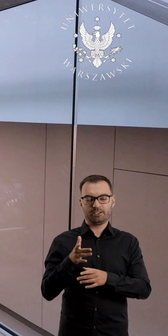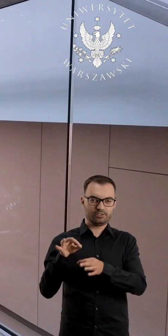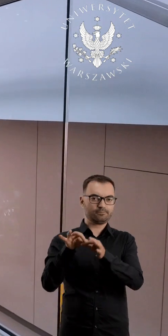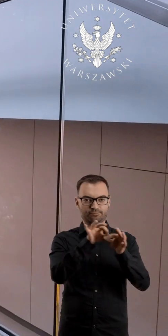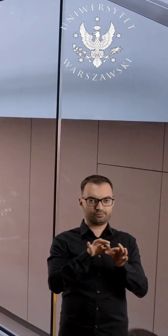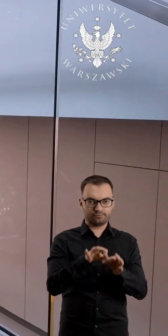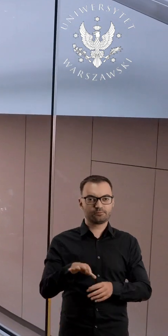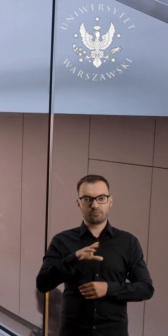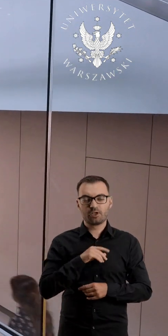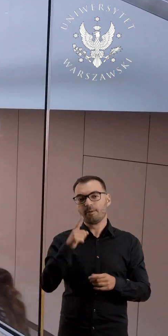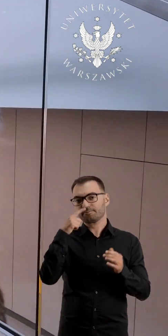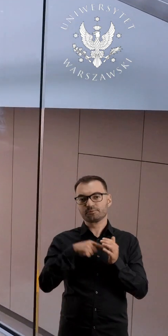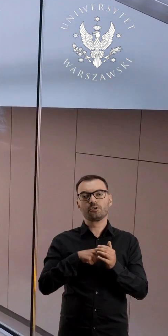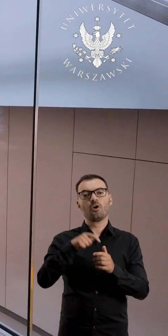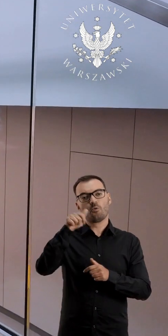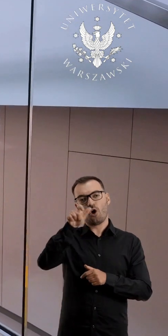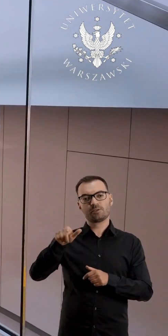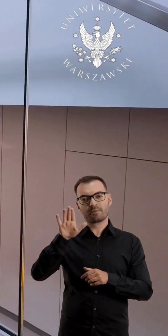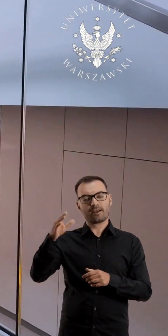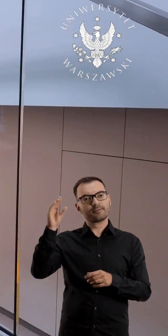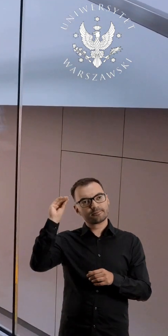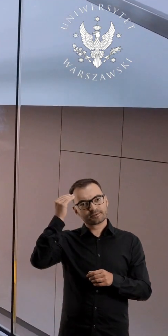przez każdą przeszkoloną w użyciu krzesła osobę.